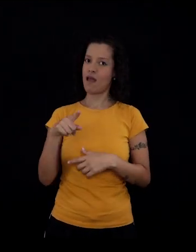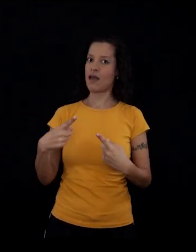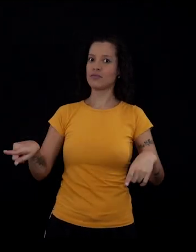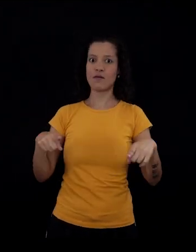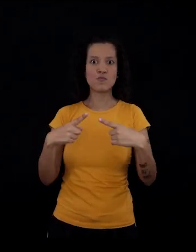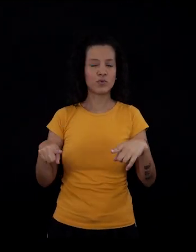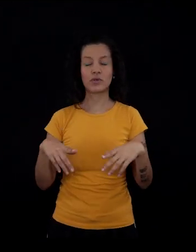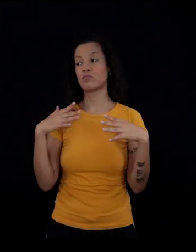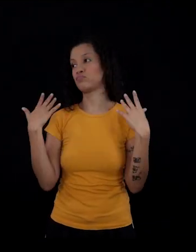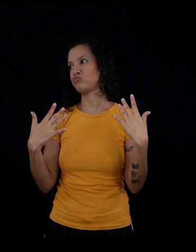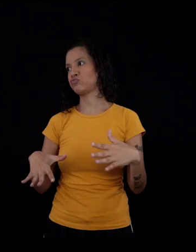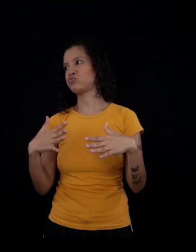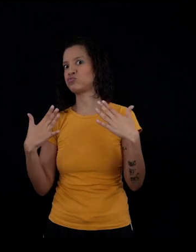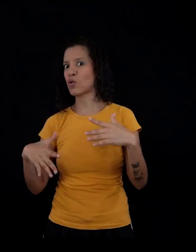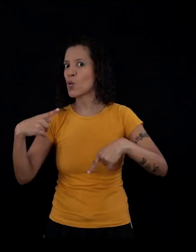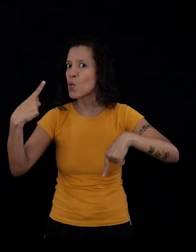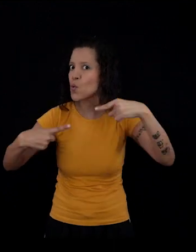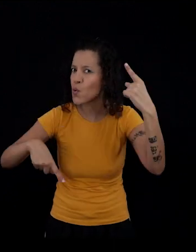Essa música do “Pitiú” deu uma polêmica